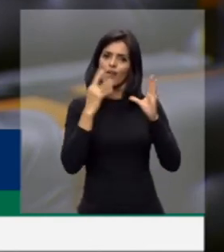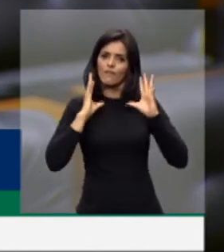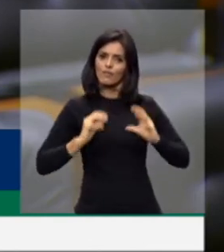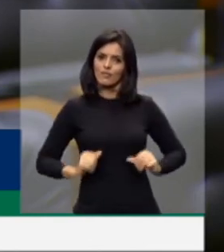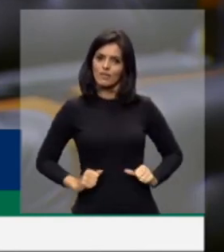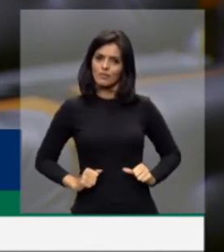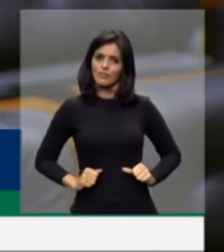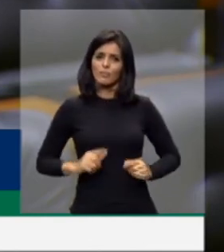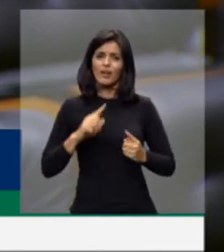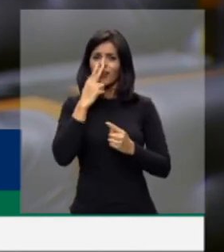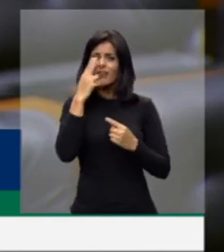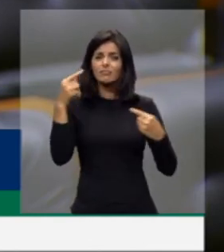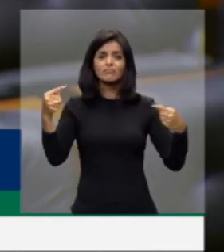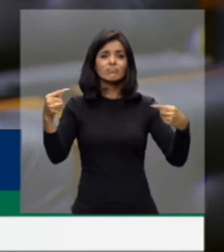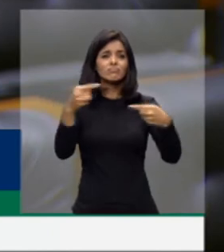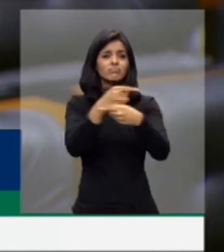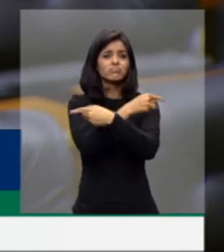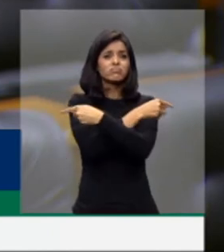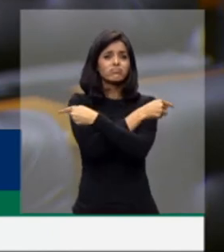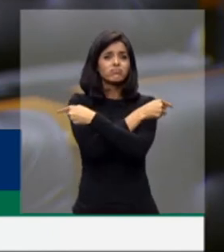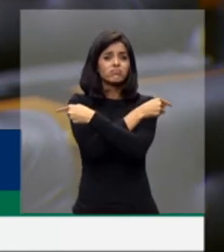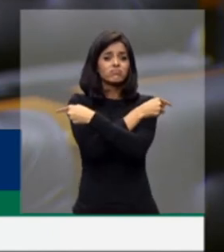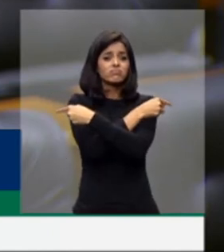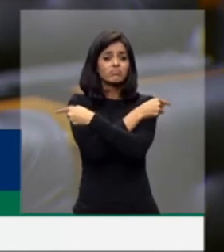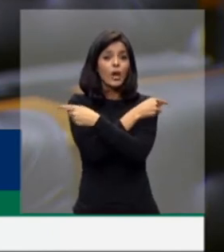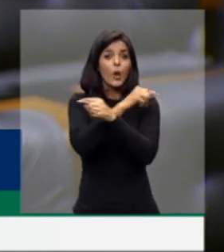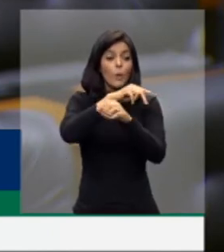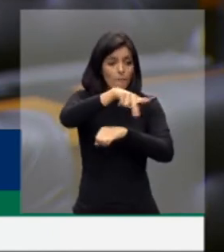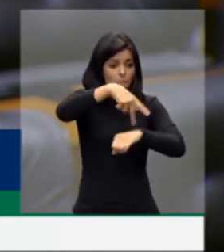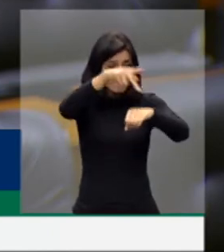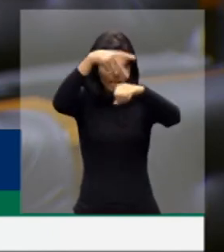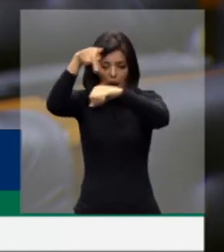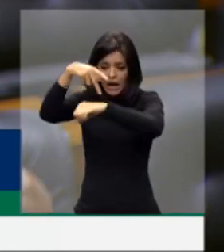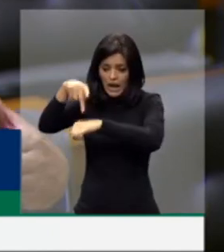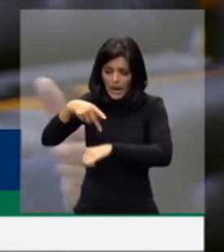O PAÍS, QUE É RETIRAR O SUBSÍDIO DA PRODUÇÃO DE ENERGIA LIMPA NO PAÍS. ESTÁ